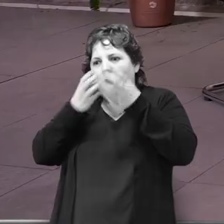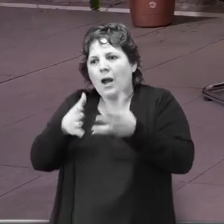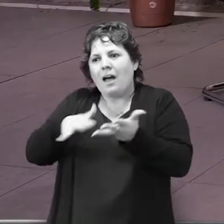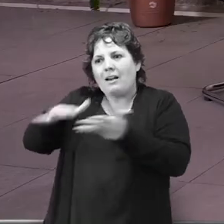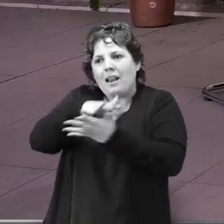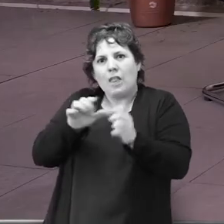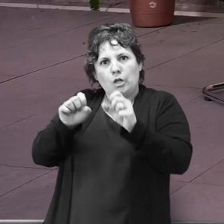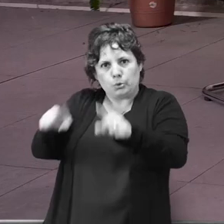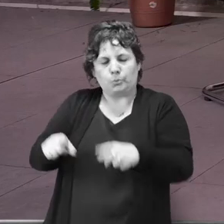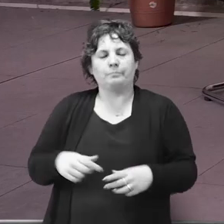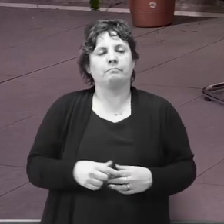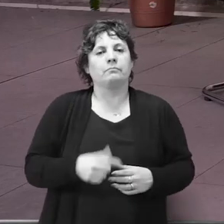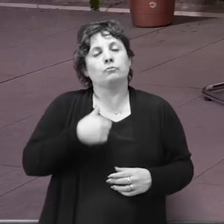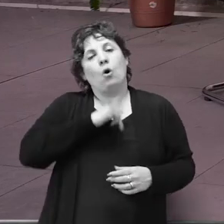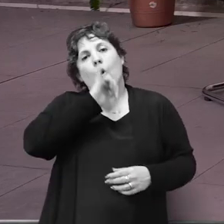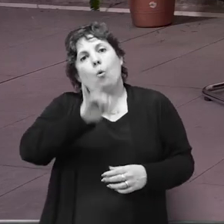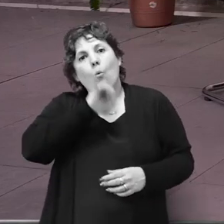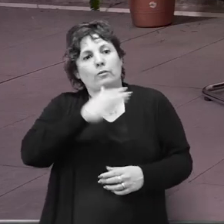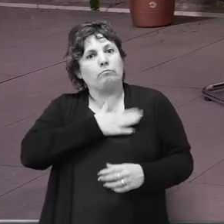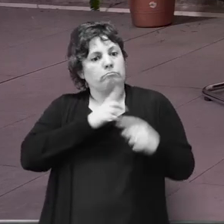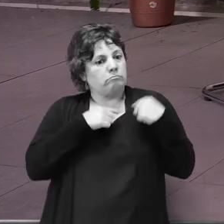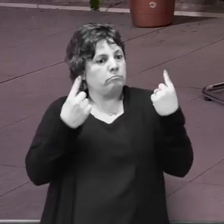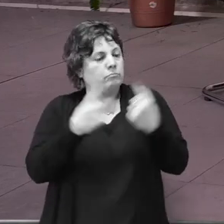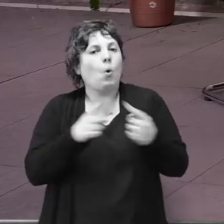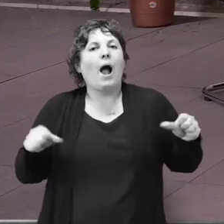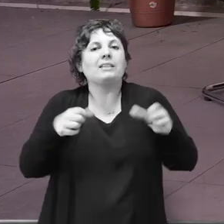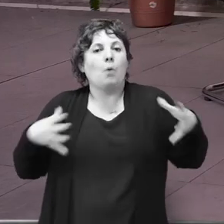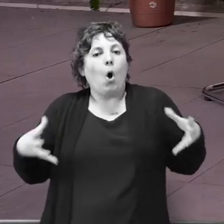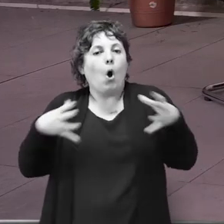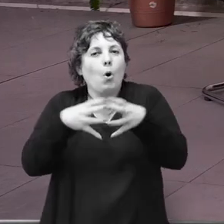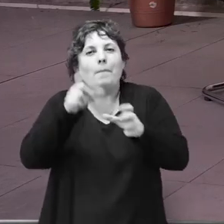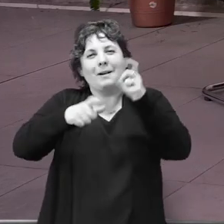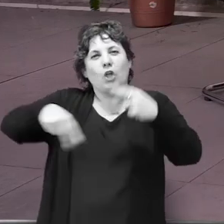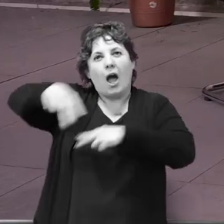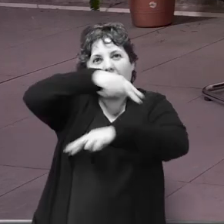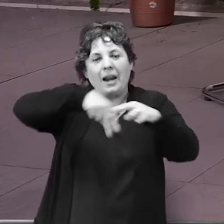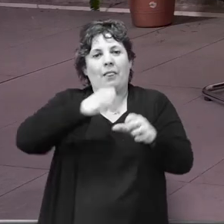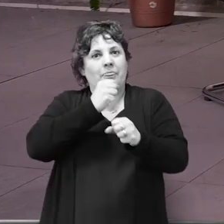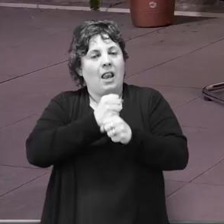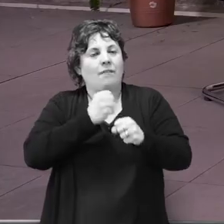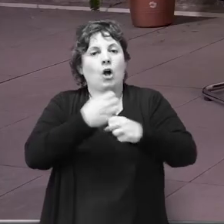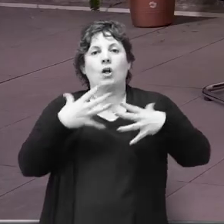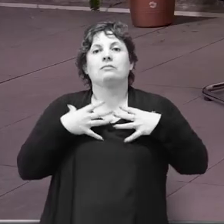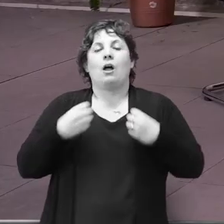te cuento un poco lo que estamos haciendo desde el grupo Movilidad humana, trabajo, salud y derechos humanos